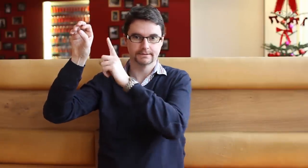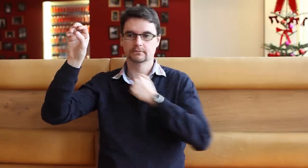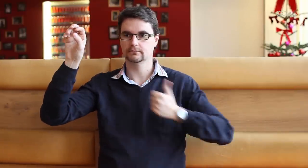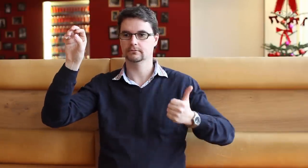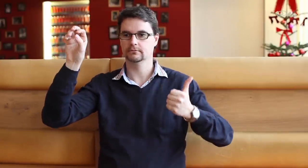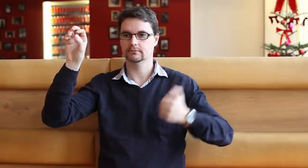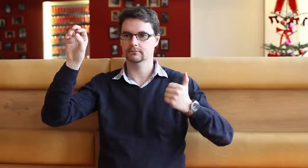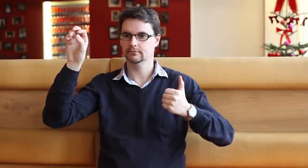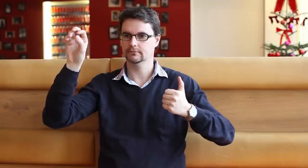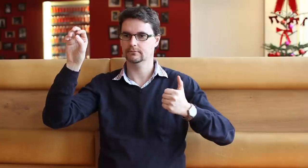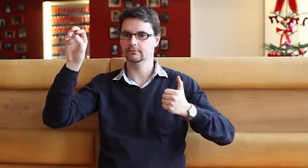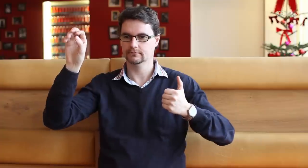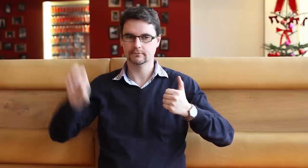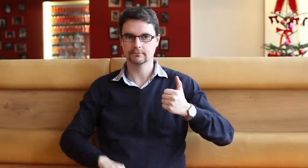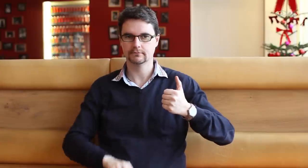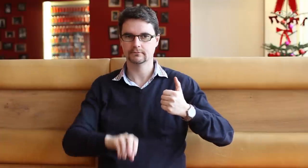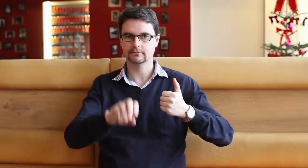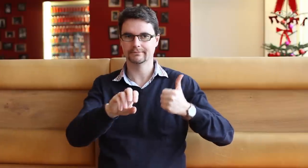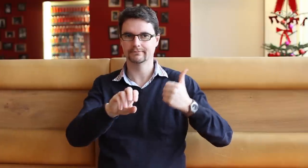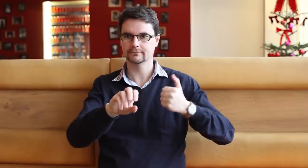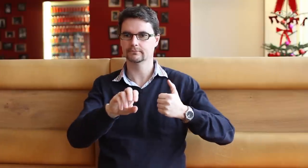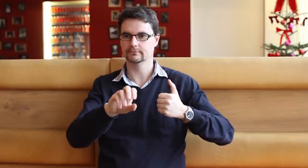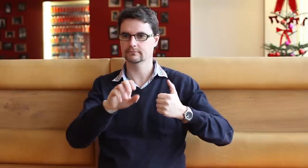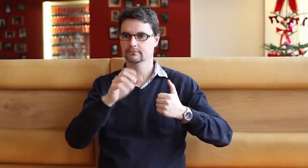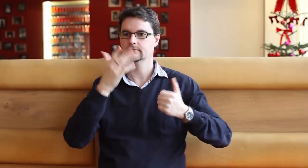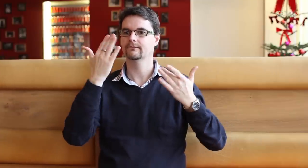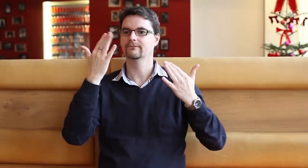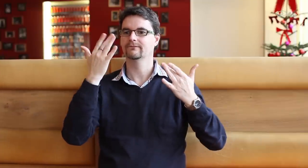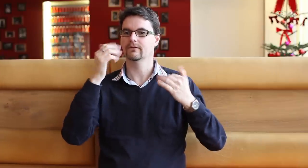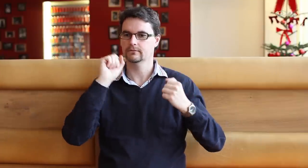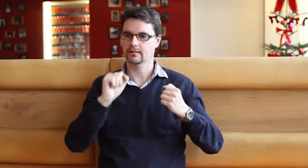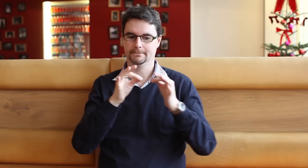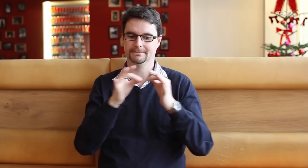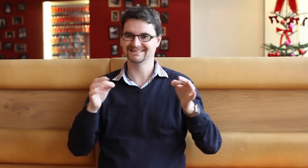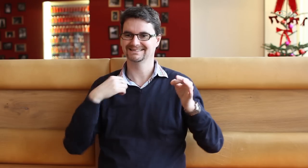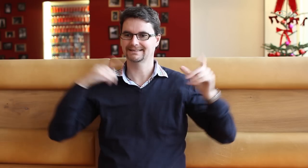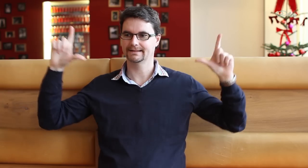Sobald ich sie sehen kann, drücke ich auf einen Knopf. Das gleiche von unten. Aus den Ergebnisse kann später mein Gesichtsfeld errechnet werden.